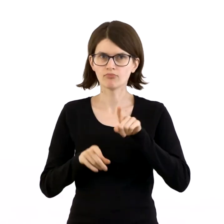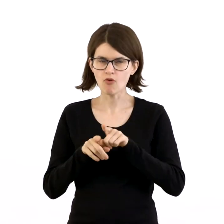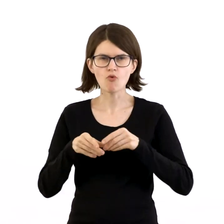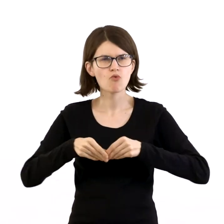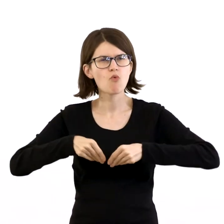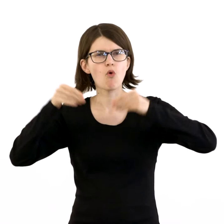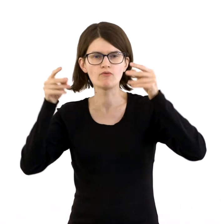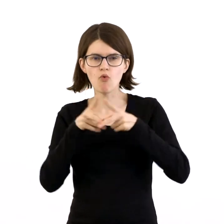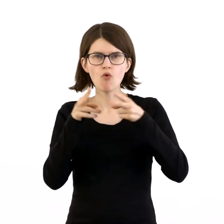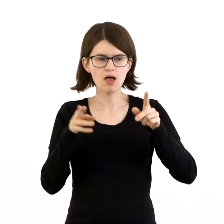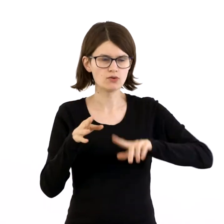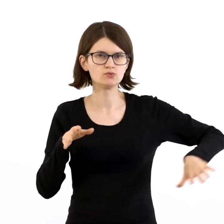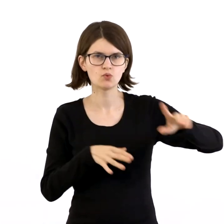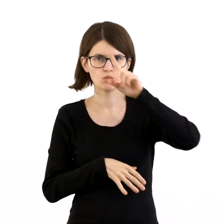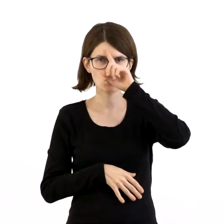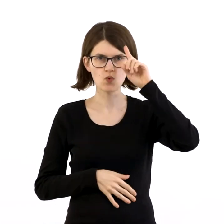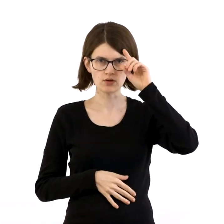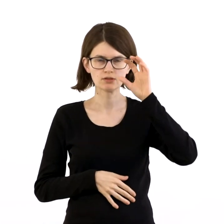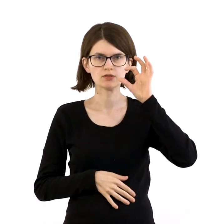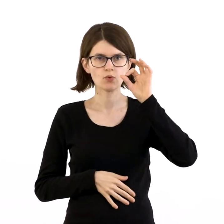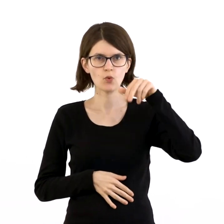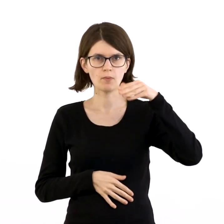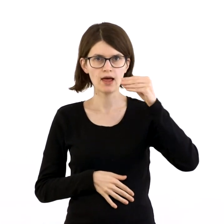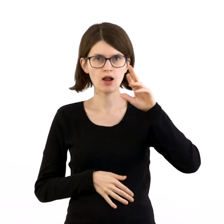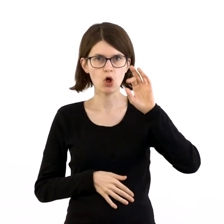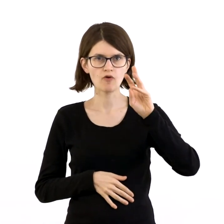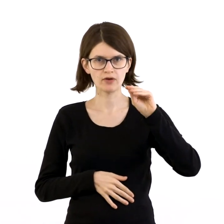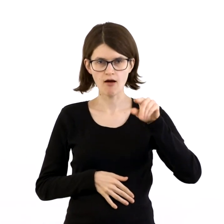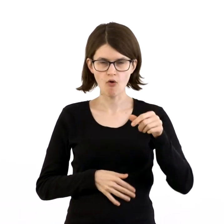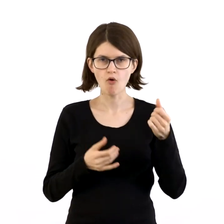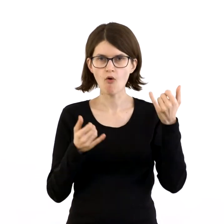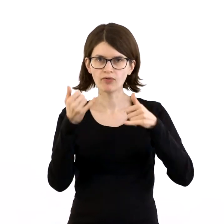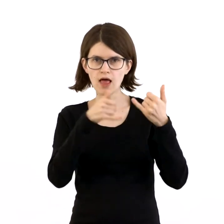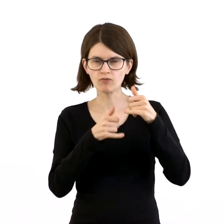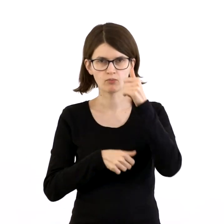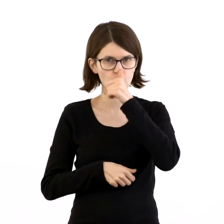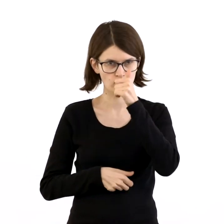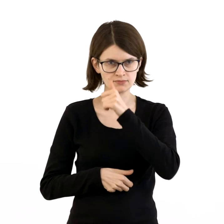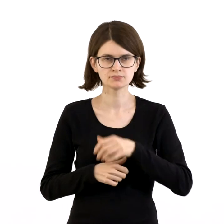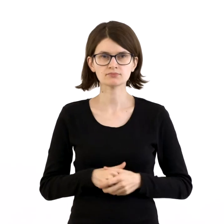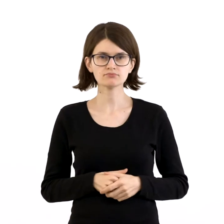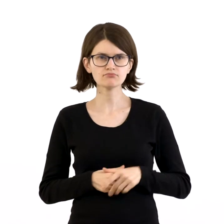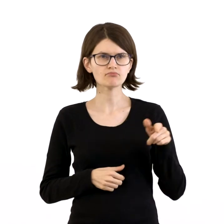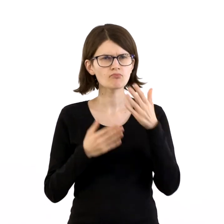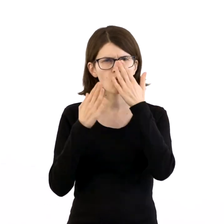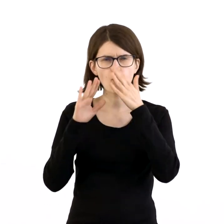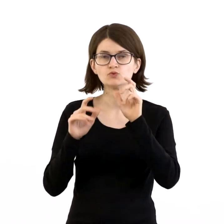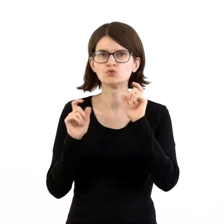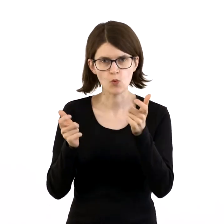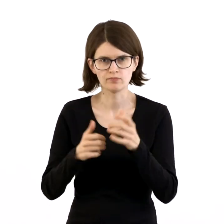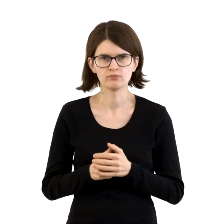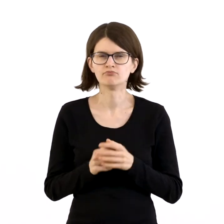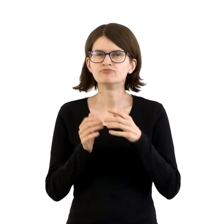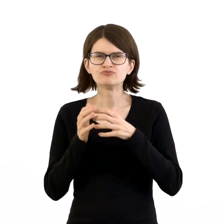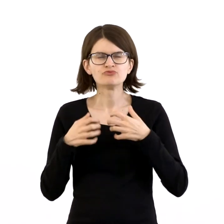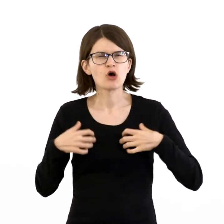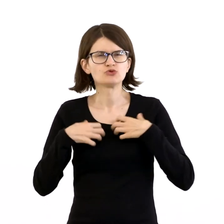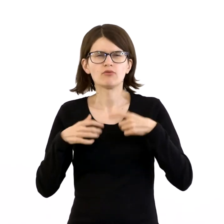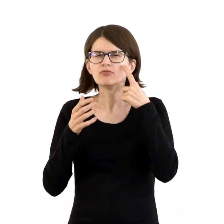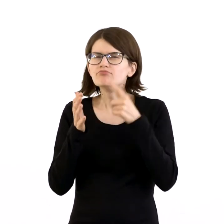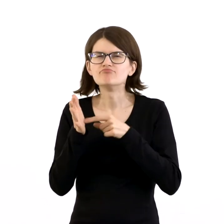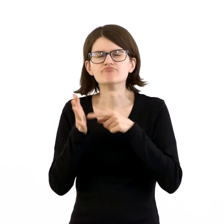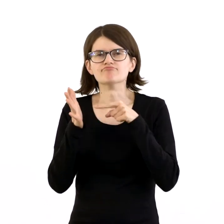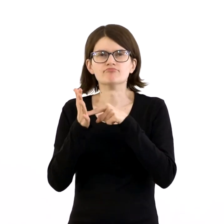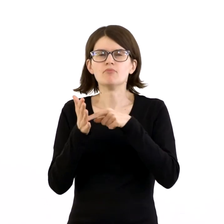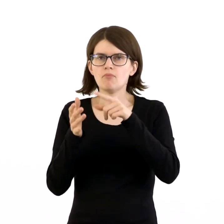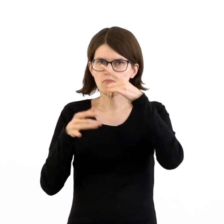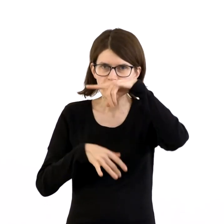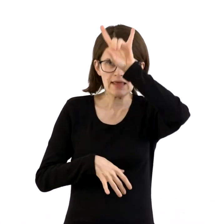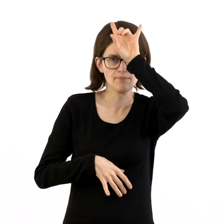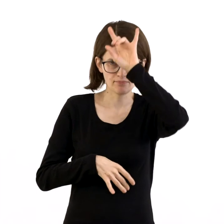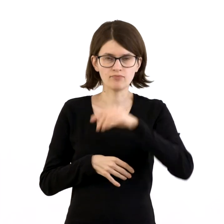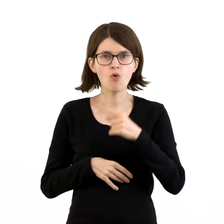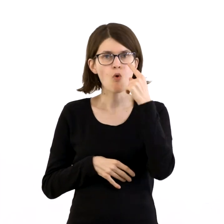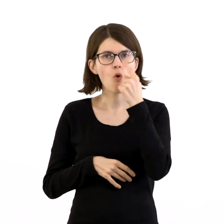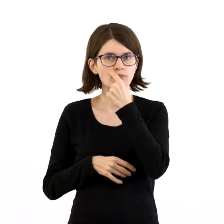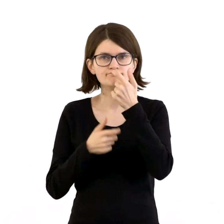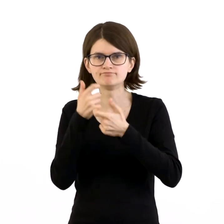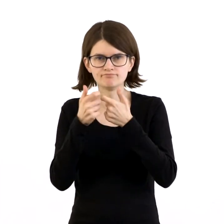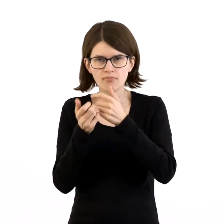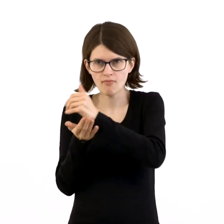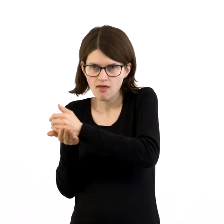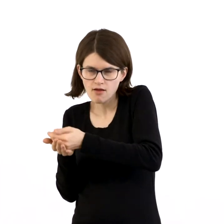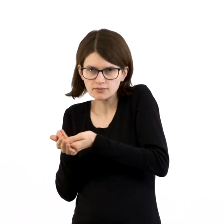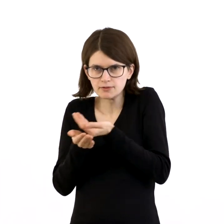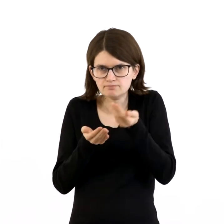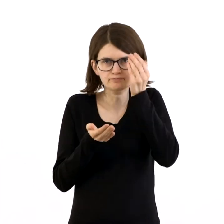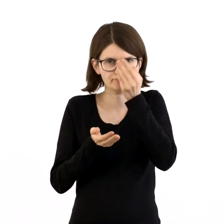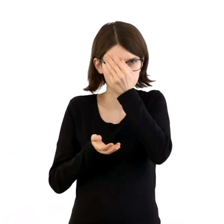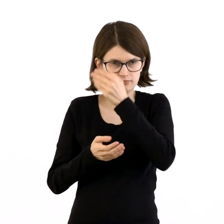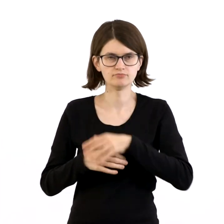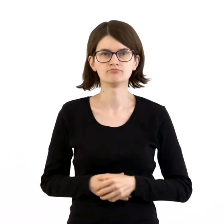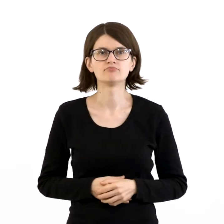Rozwijało się także sumeryjskie odlewnictwo w brązie – przedstawienia zwierząt najczęściej byków o oczach inkrustowanych masą perłową.